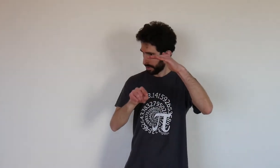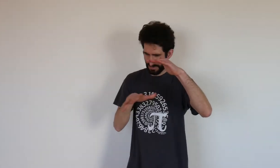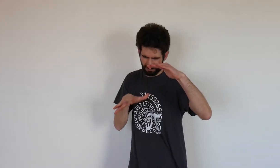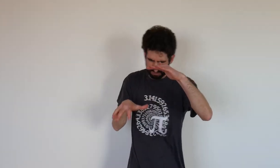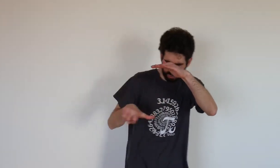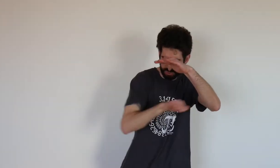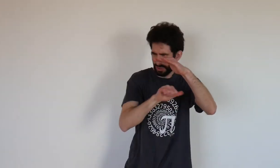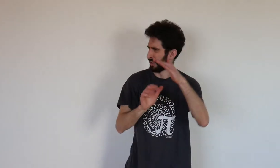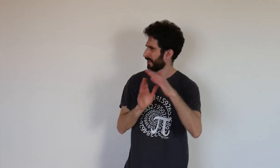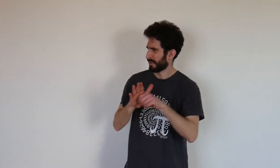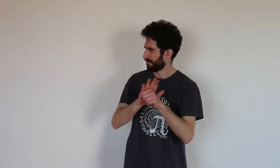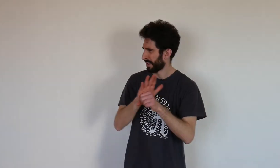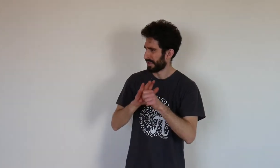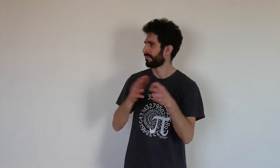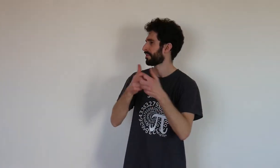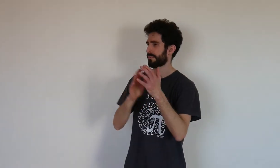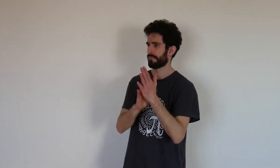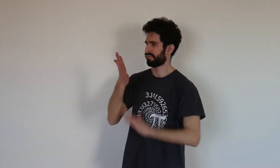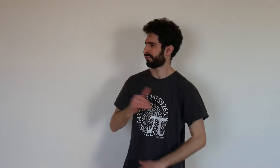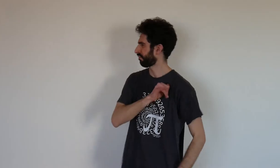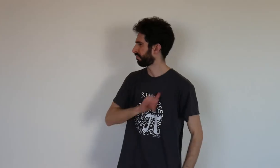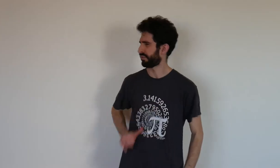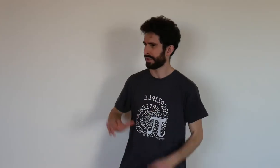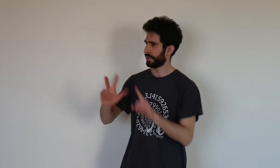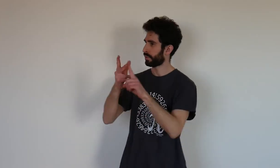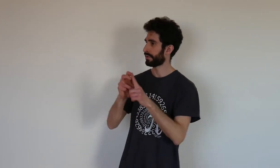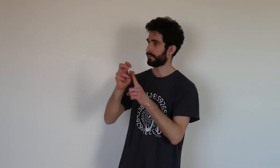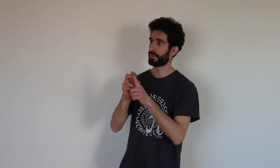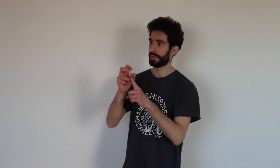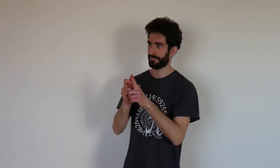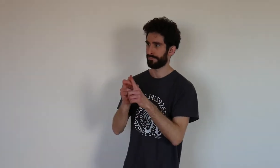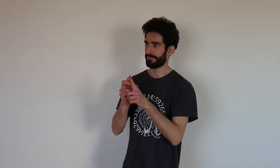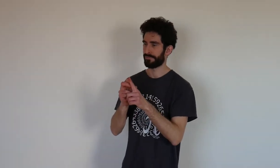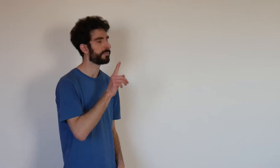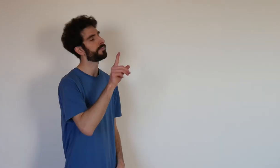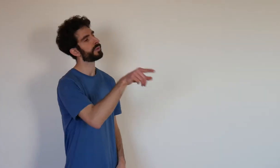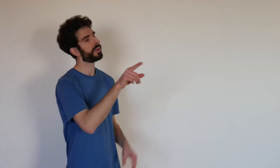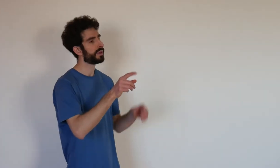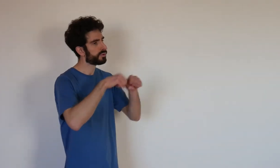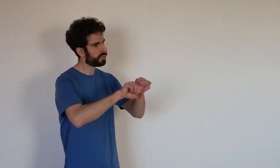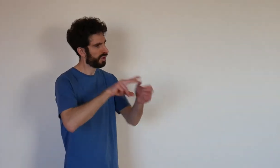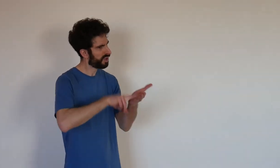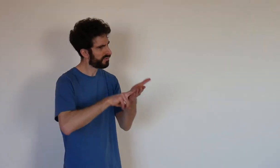Sauf si le derme est détruit, par exemple, par une brulure du troisième degré. Et les jumeaux ?